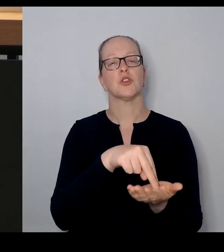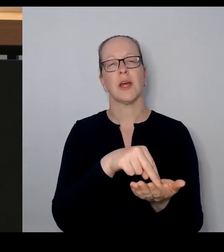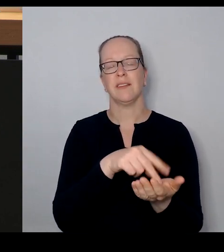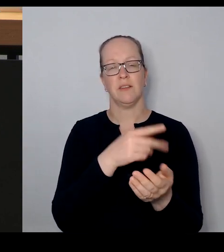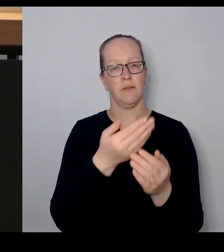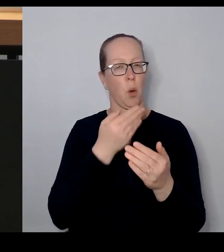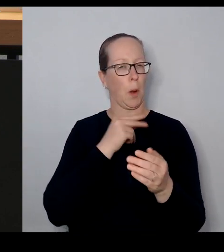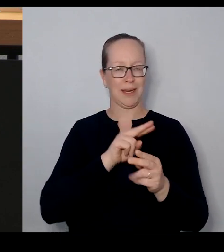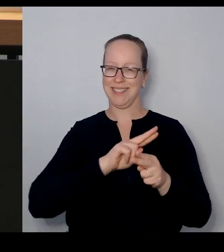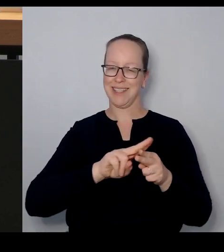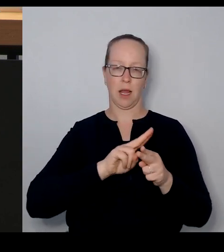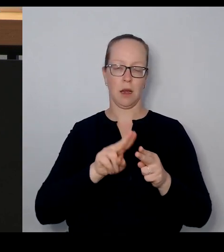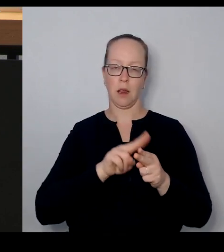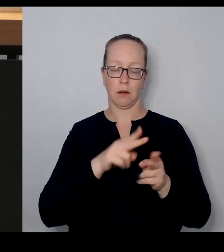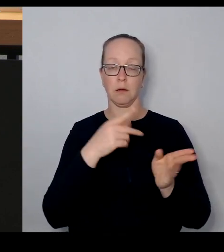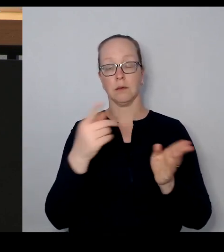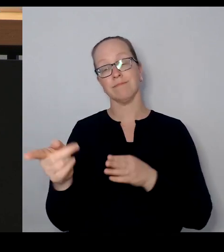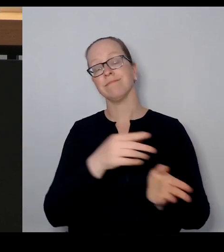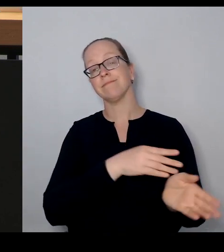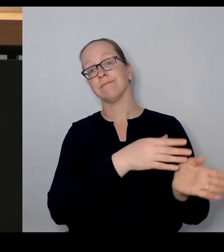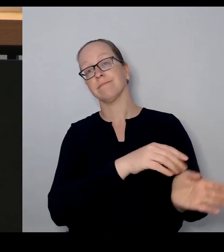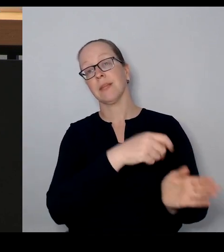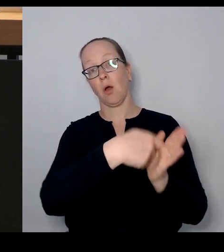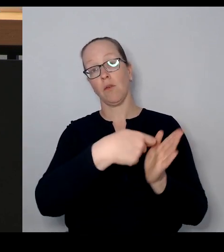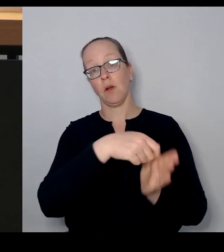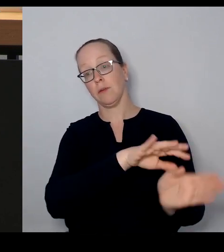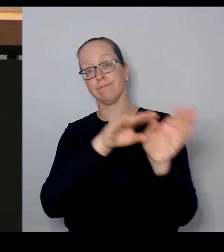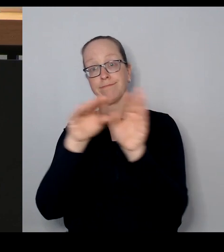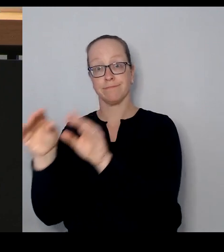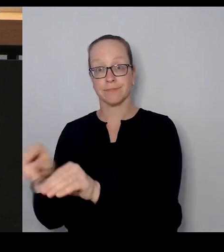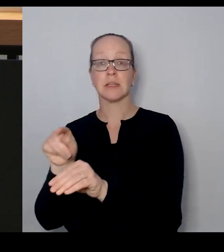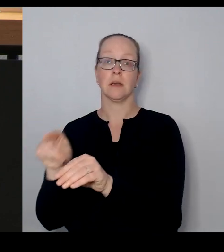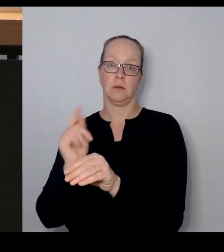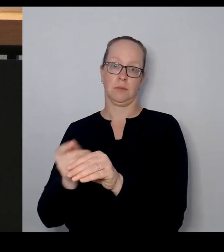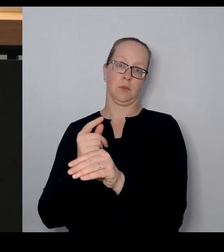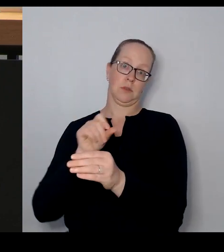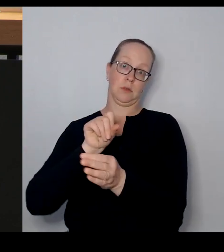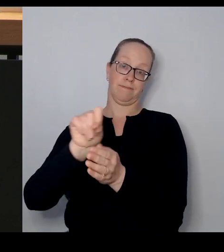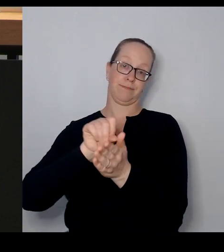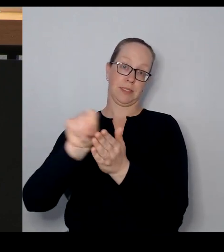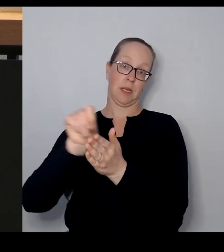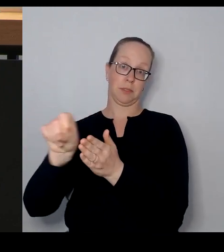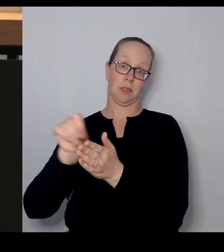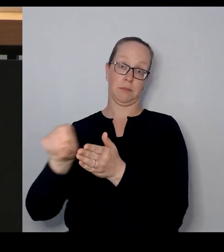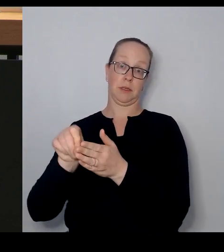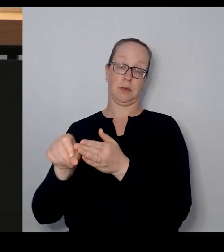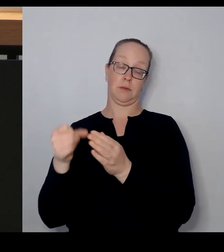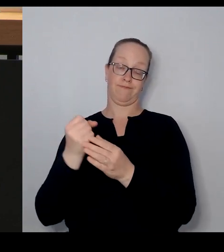Und das ist natürlich, Sie haben das auch angesprochen, Frau Präsidentin, in Ihrem Bericht auch eine Herausforderung, der wir uns